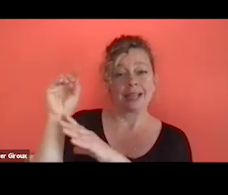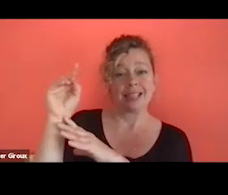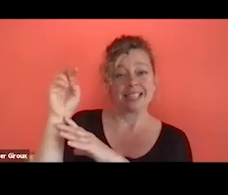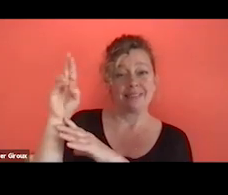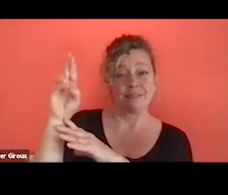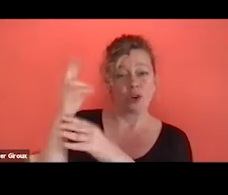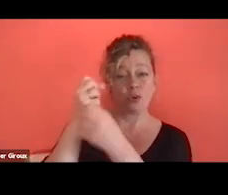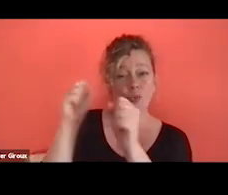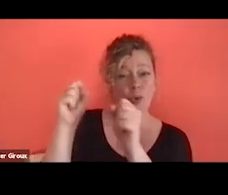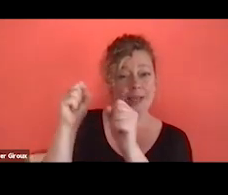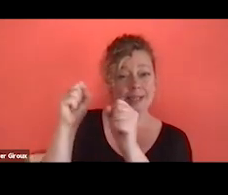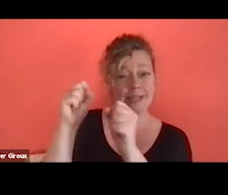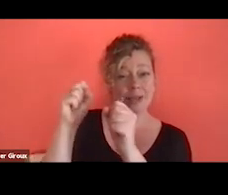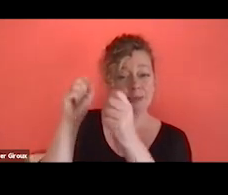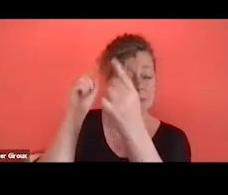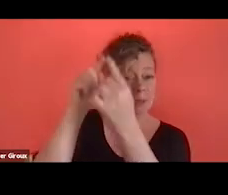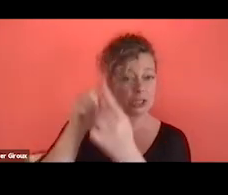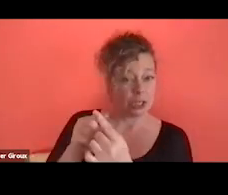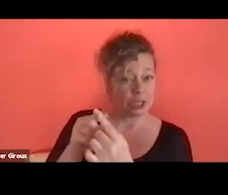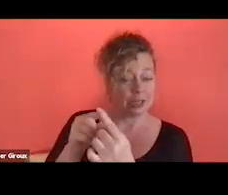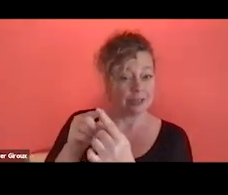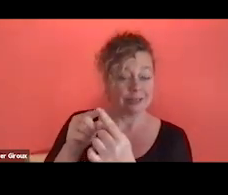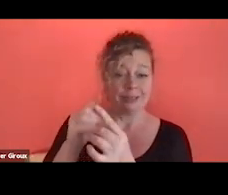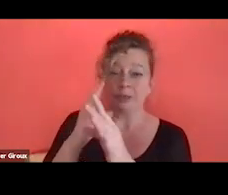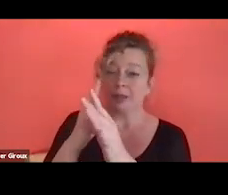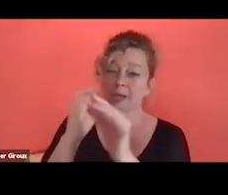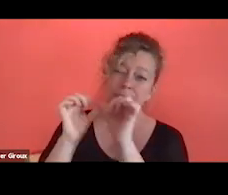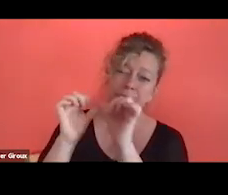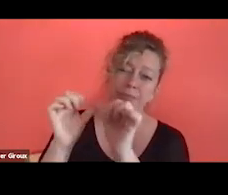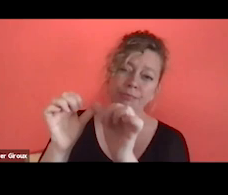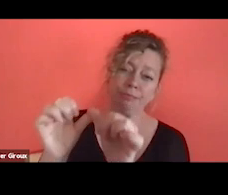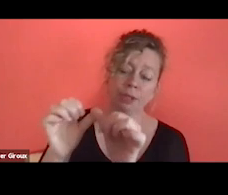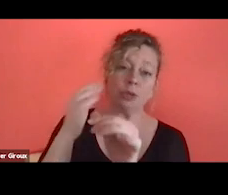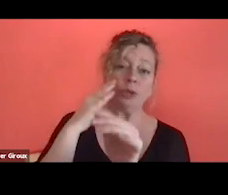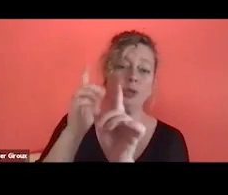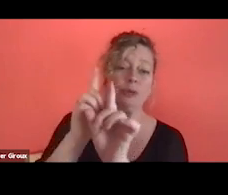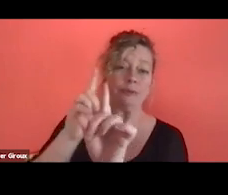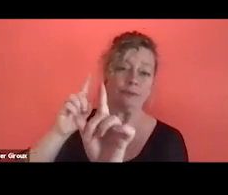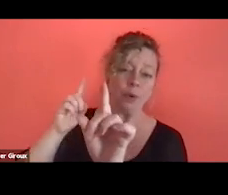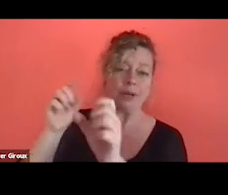Tal vez haya un mejor espaciado y algunas máscaras, pero sabíamos que para evitar un brote explosivo